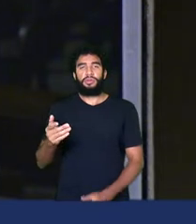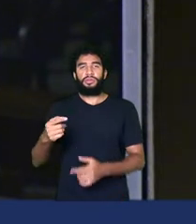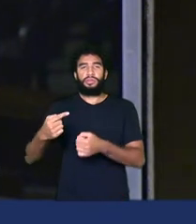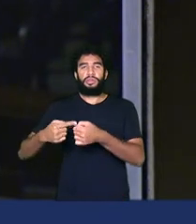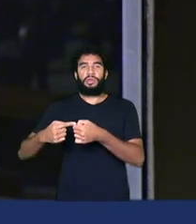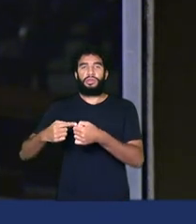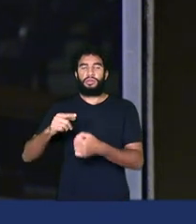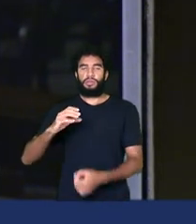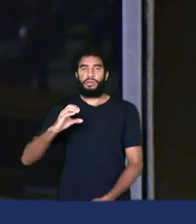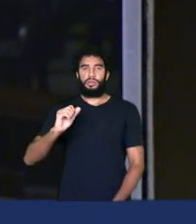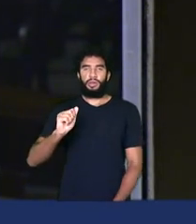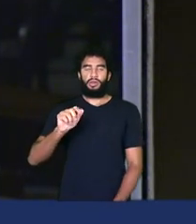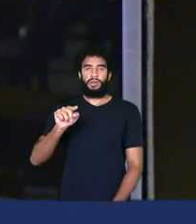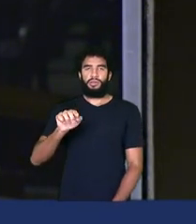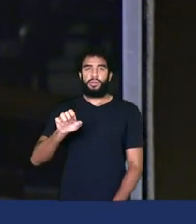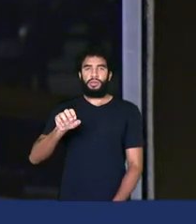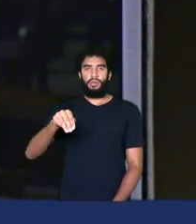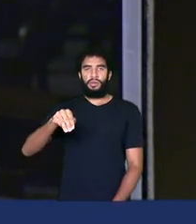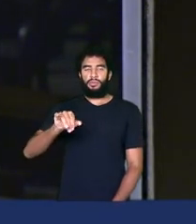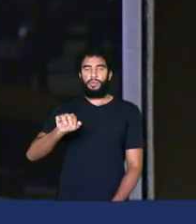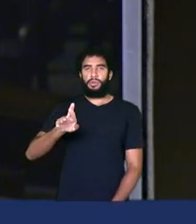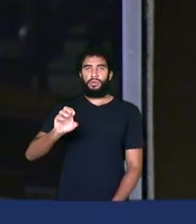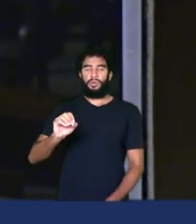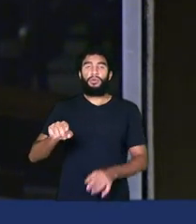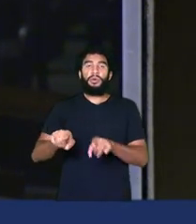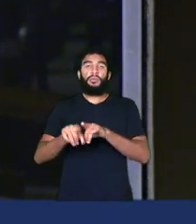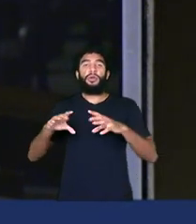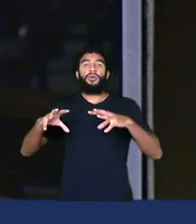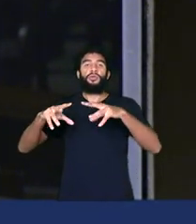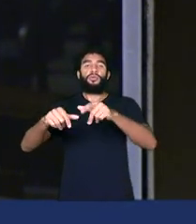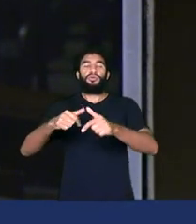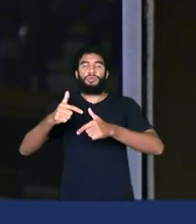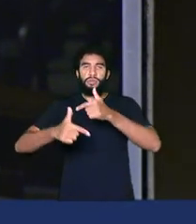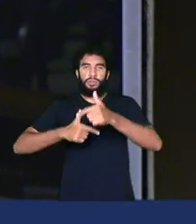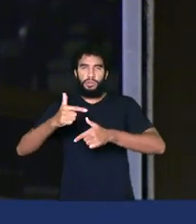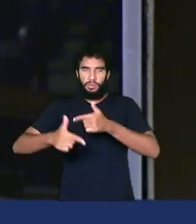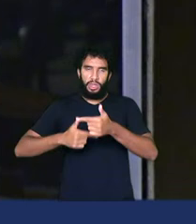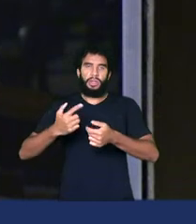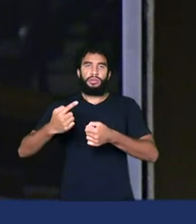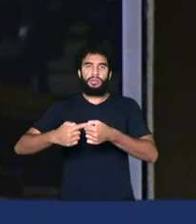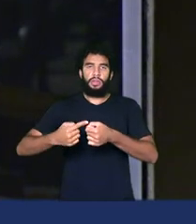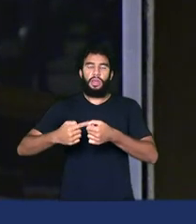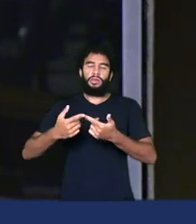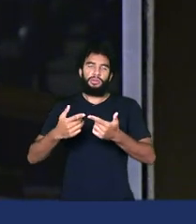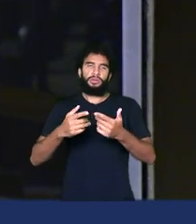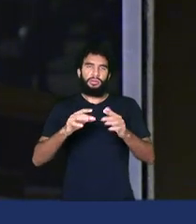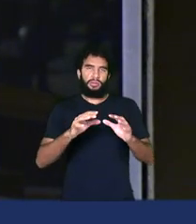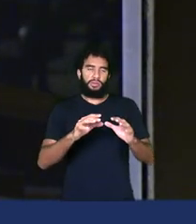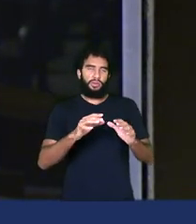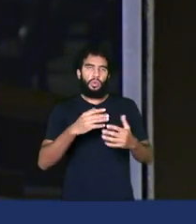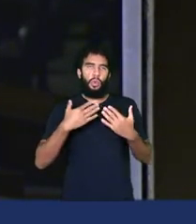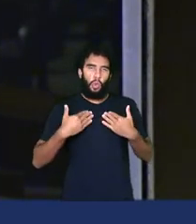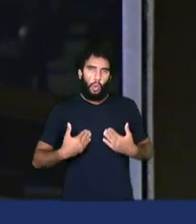PARABÉNS GUARDA MUNICIPAL PIU DE CASEMIRO DE ABREU E TODA ESSA EQUIPE QUE ESTÁ FAZENDO UM TRABALHO EXTRAORDINÁRIO A E ESSAS FAMÍLIAS QUE ESSES CORPOS FORAM ENCONTRADOS,